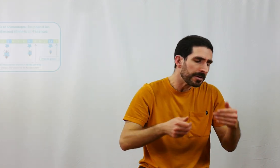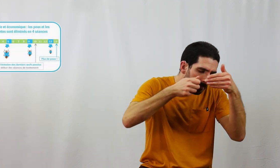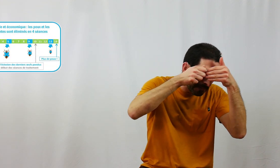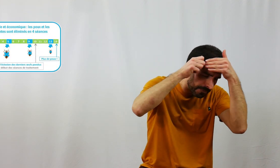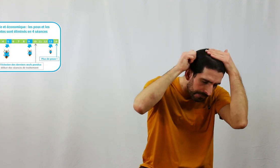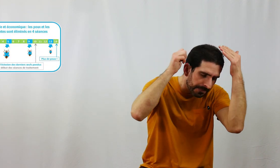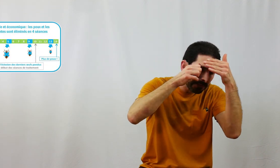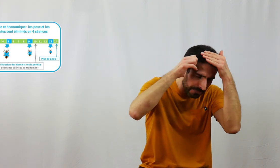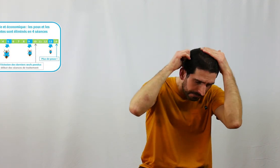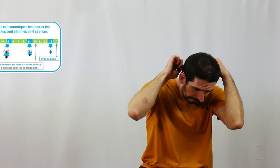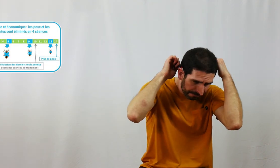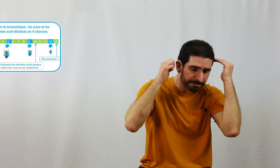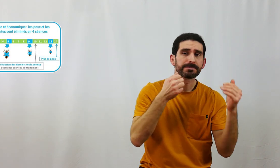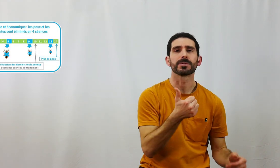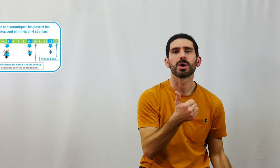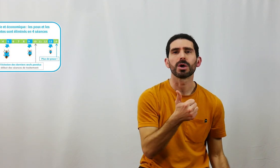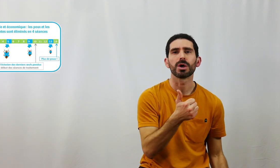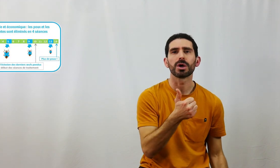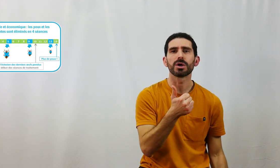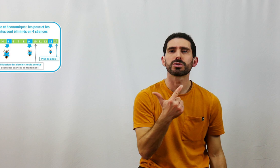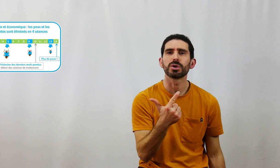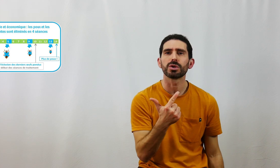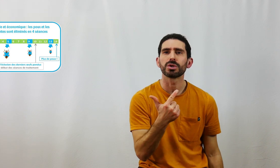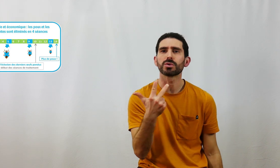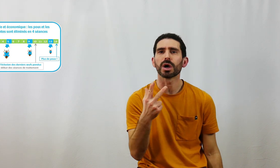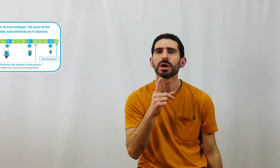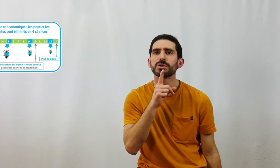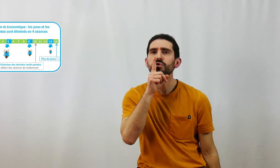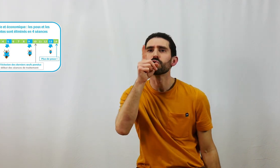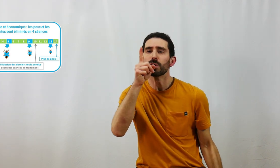Après s'être peigné, attendre trois jours